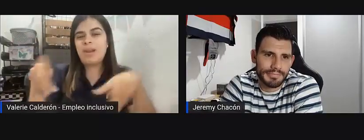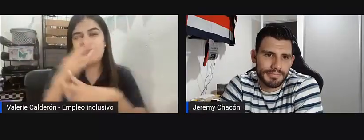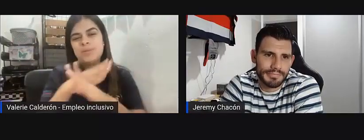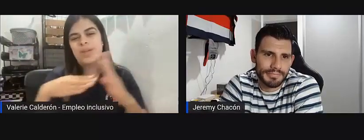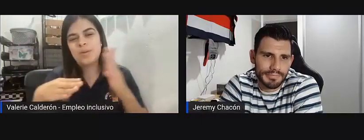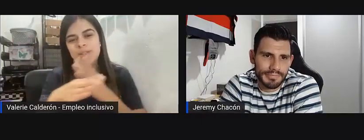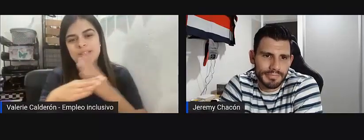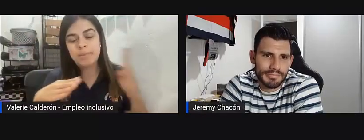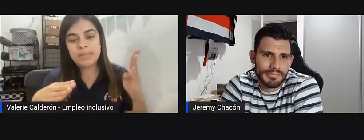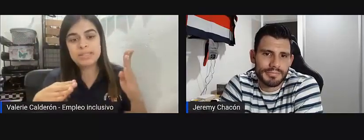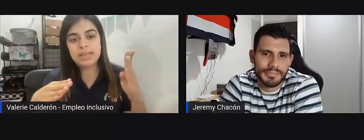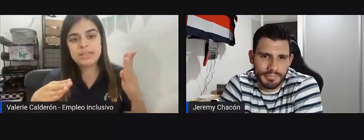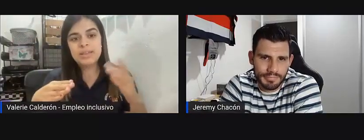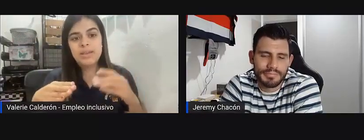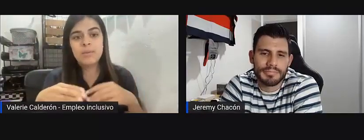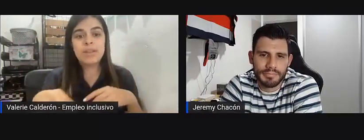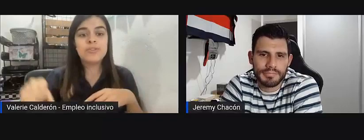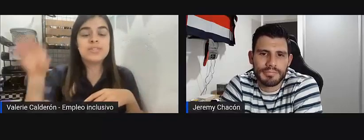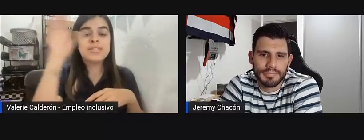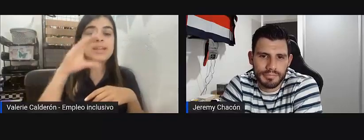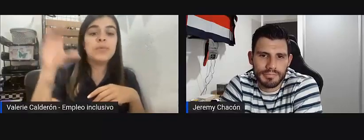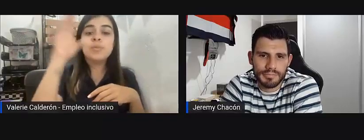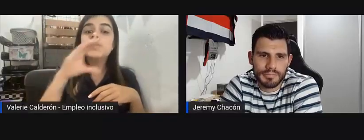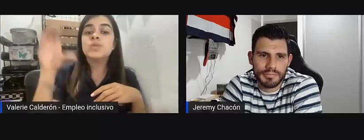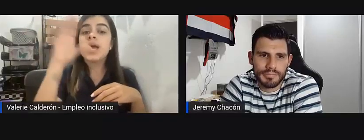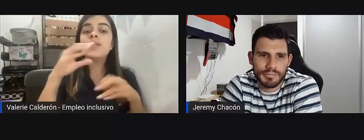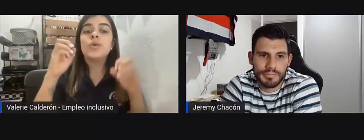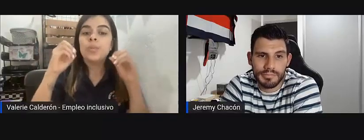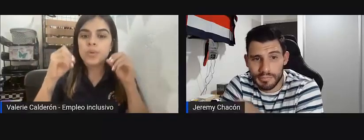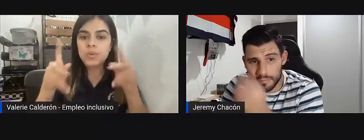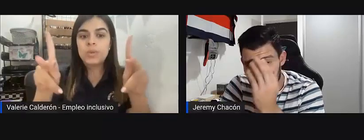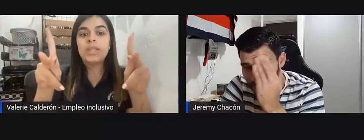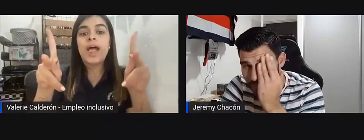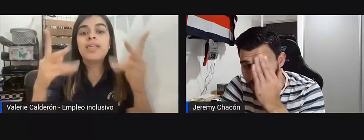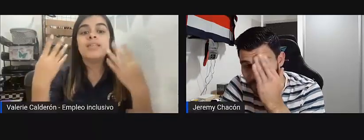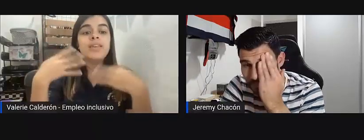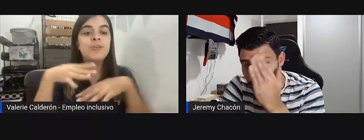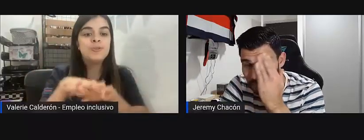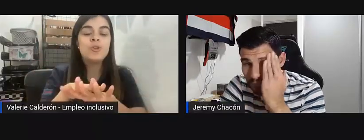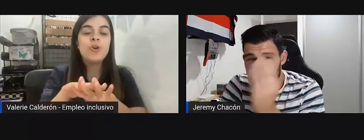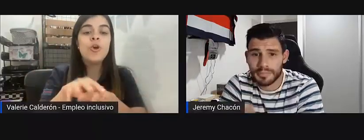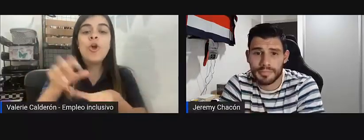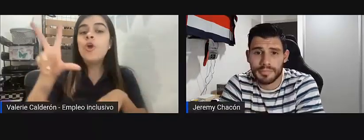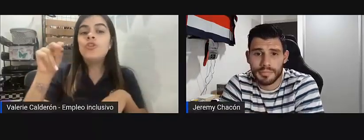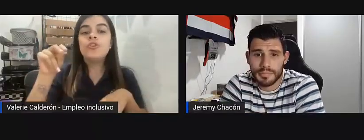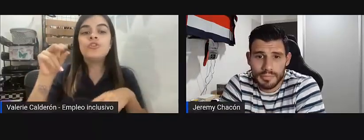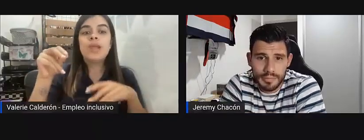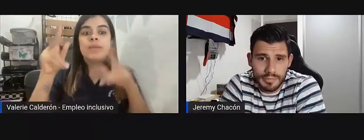la persona con discapacidad verdad Entonces si estamos buscando oportunidades de inclusión no es